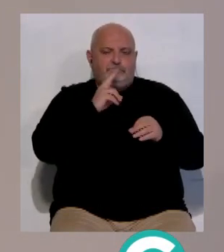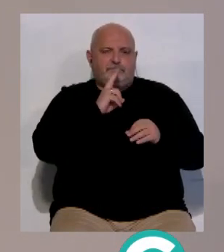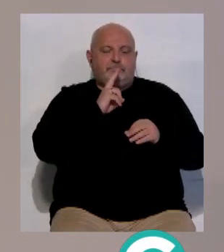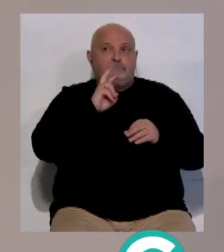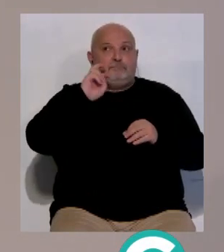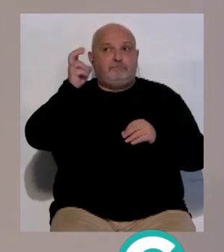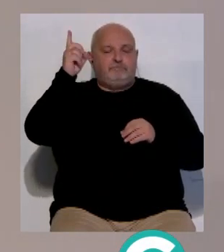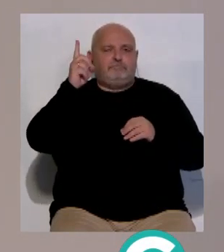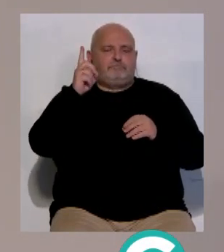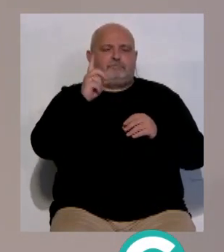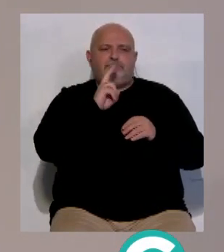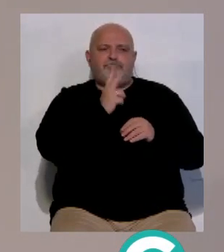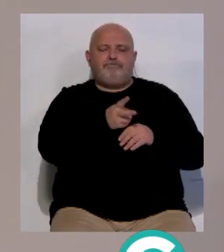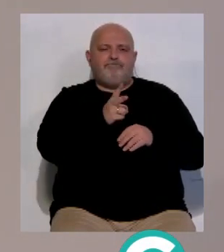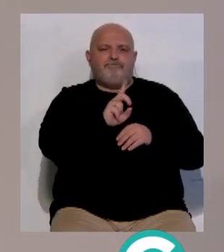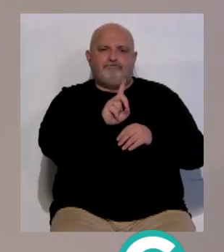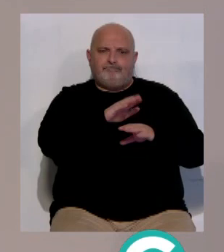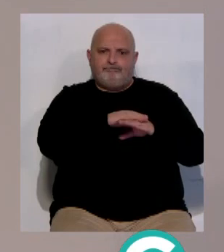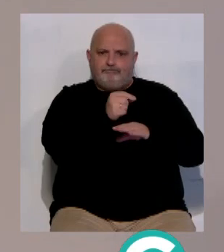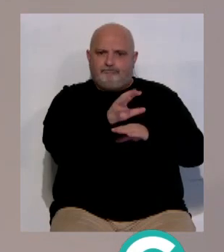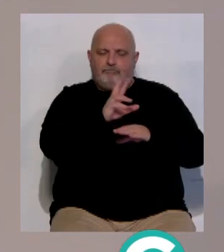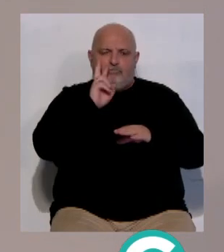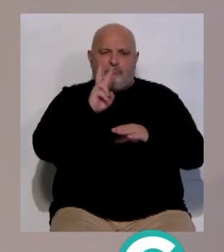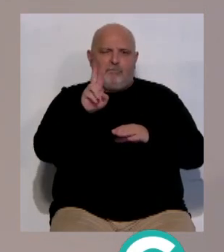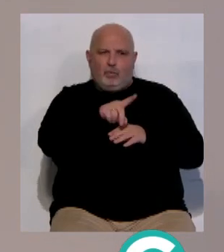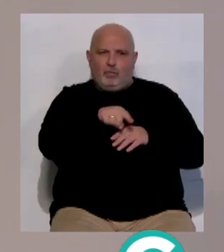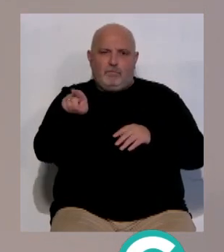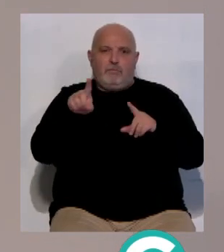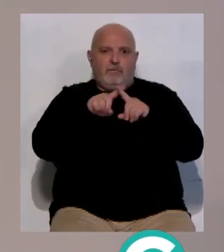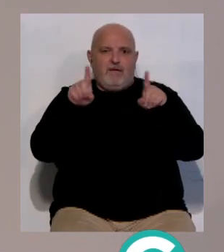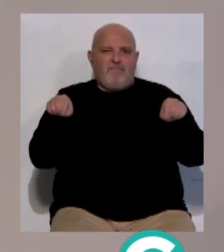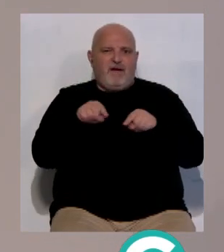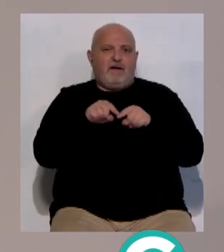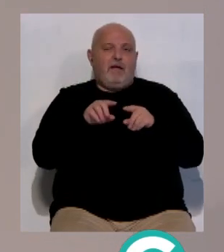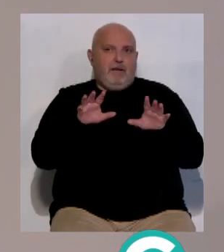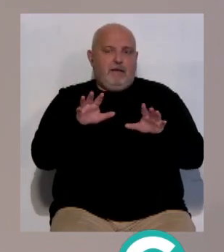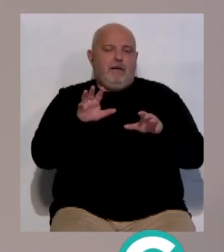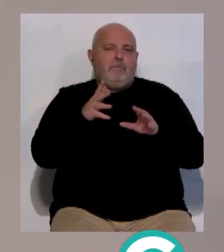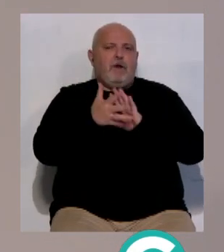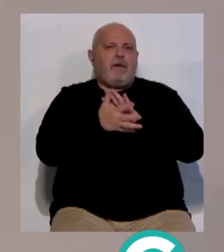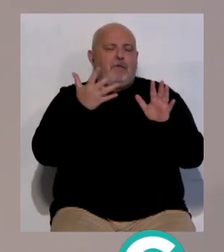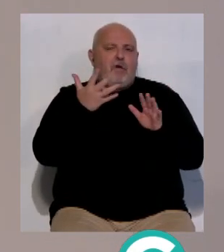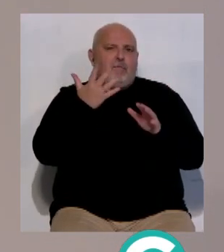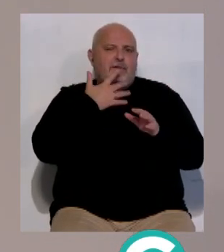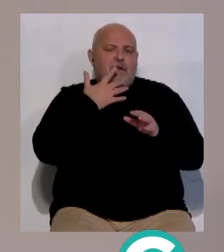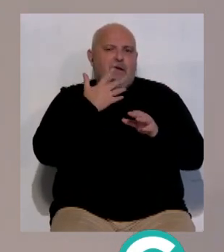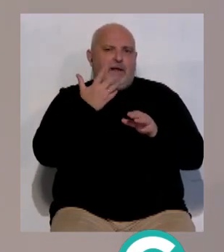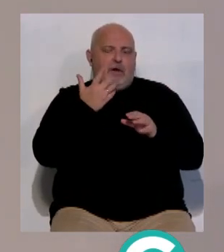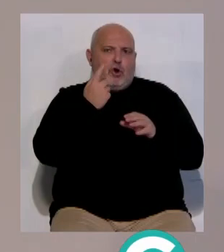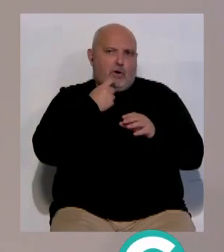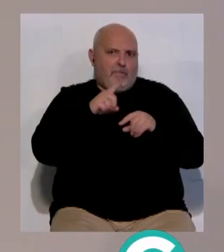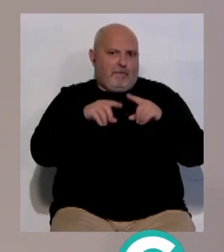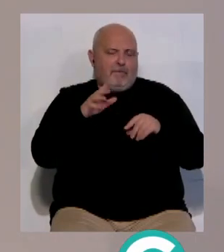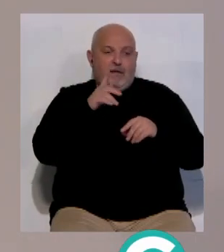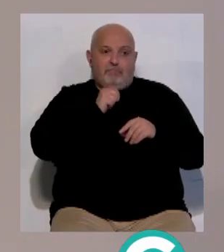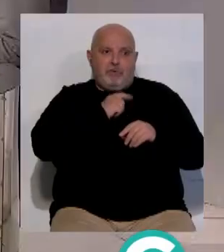la puede contradecir y no lo hizo pero la acción es rápido de o amarilla o roja Pero además de esa